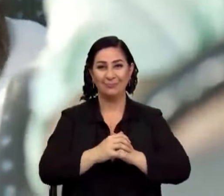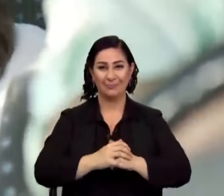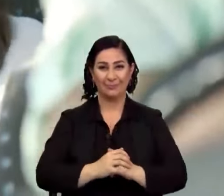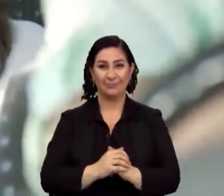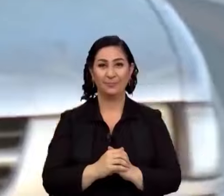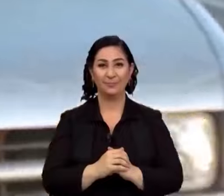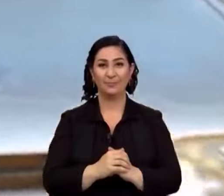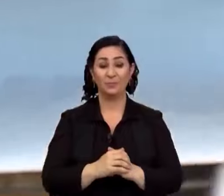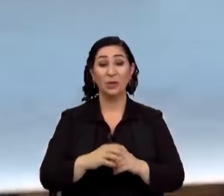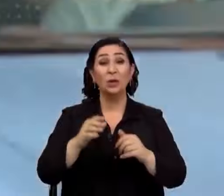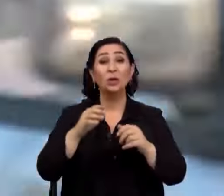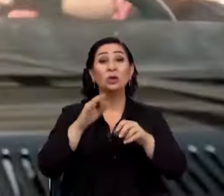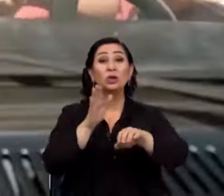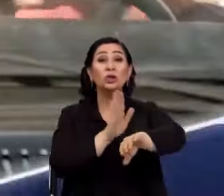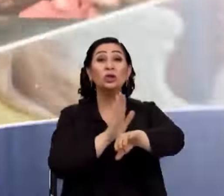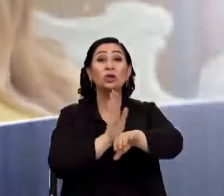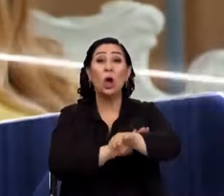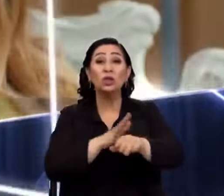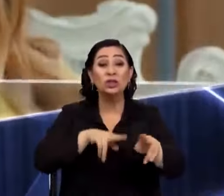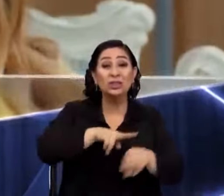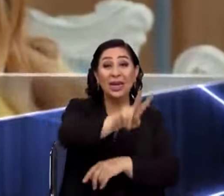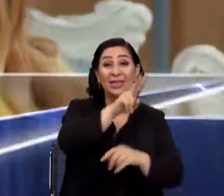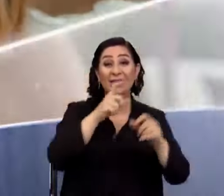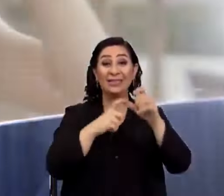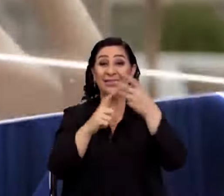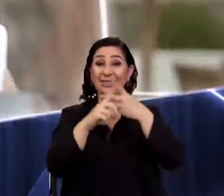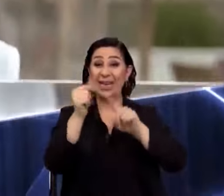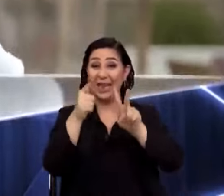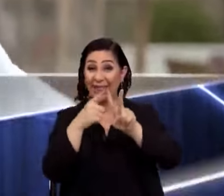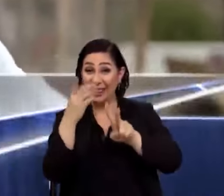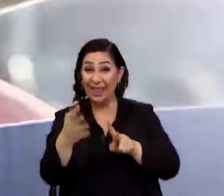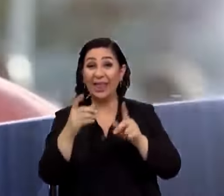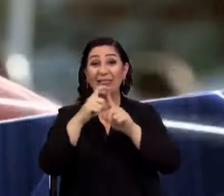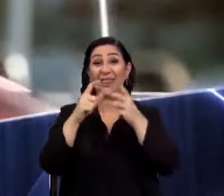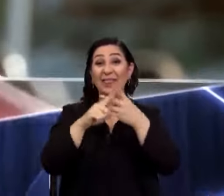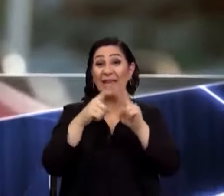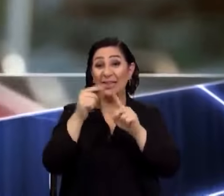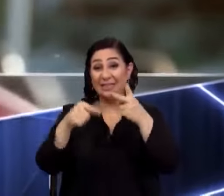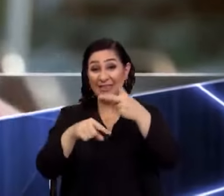hemam şerit filminden Selin şeker Deniz